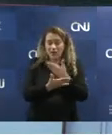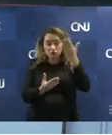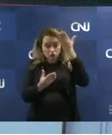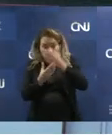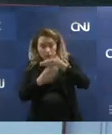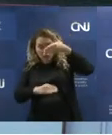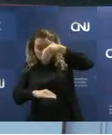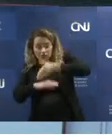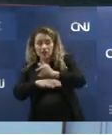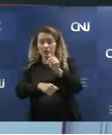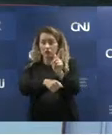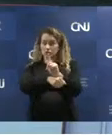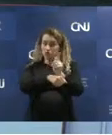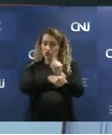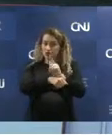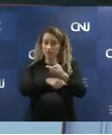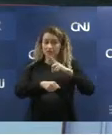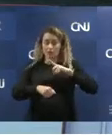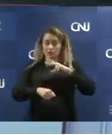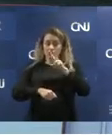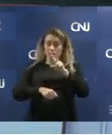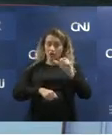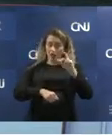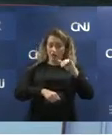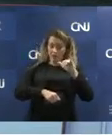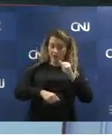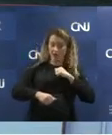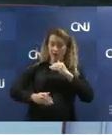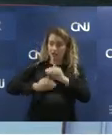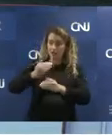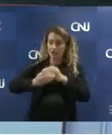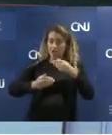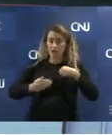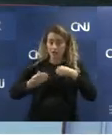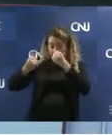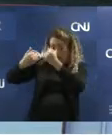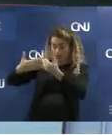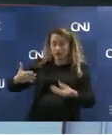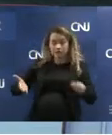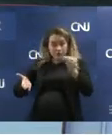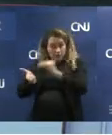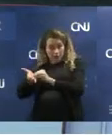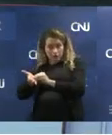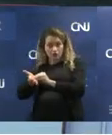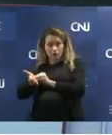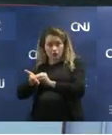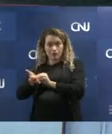da Vara das Execuções, que eu também transcrevo aqui e vou me